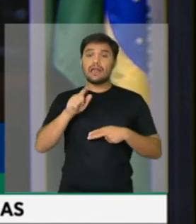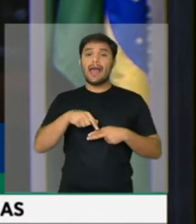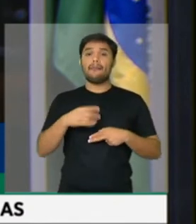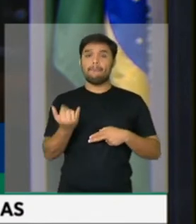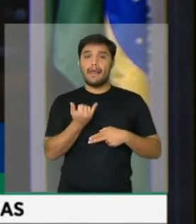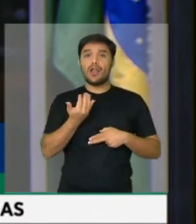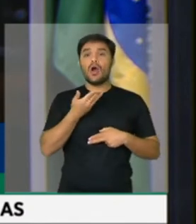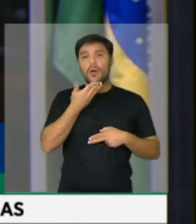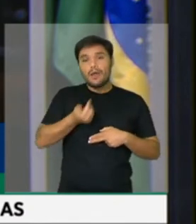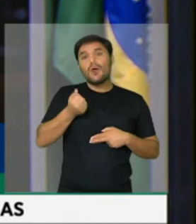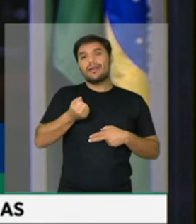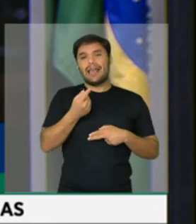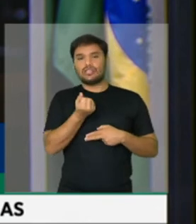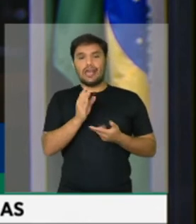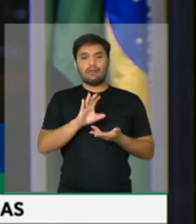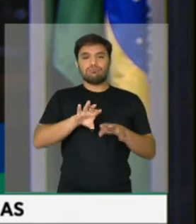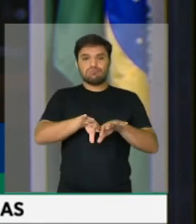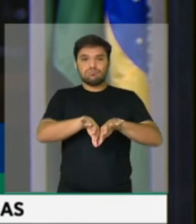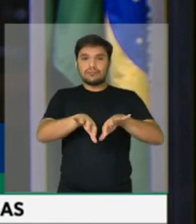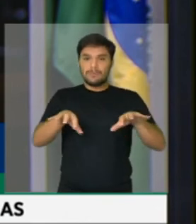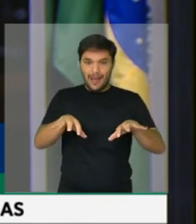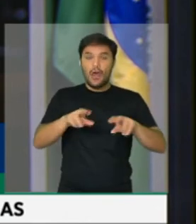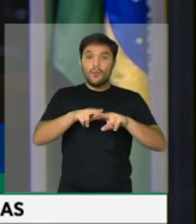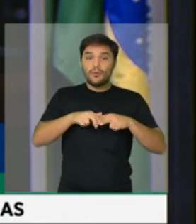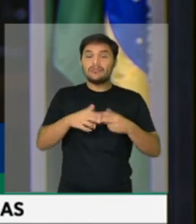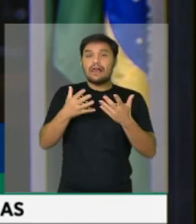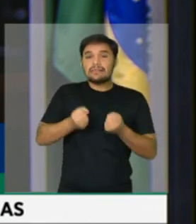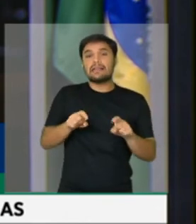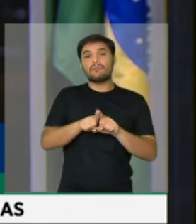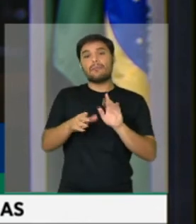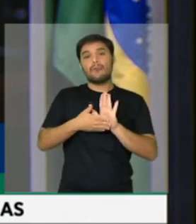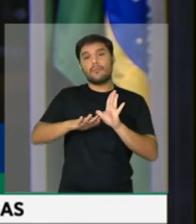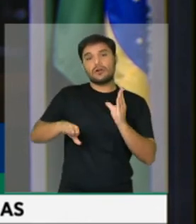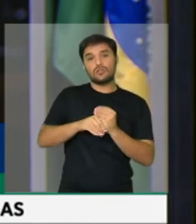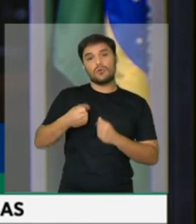MONTANTE A SER DESTINADO PROGRAMA DE REVITALIZAÇÃO DO SÃO FRANCISCO. PELO CARÁTER ACREDITAMOS NÃO DEVE HAVER